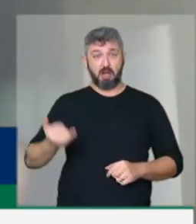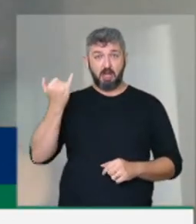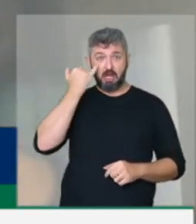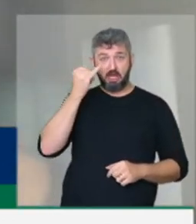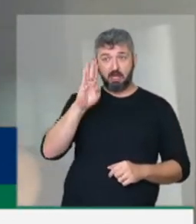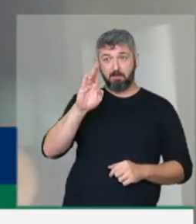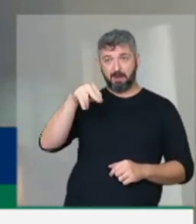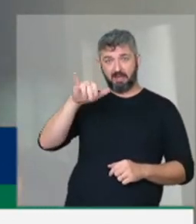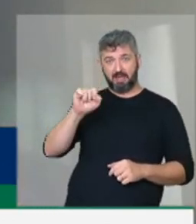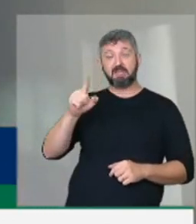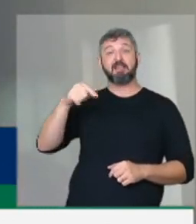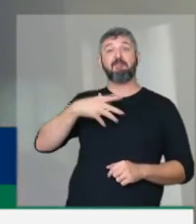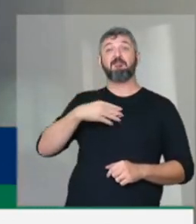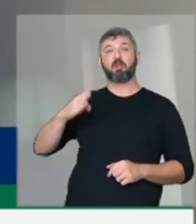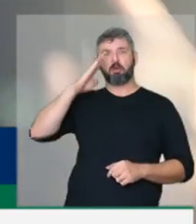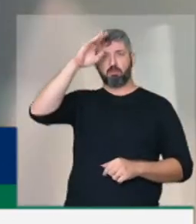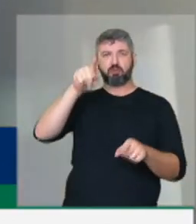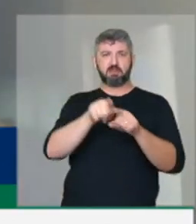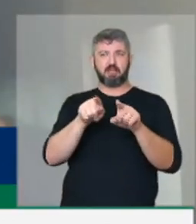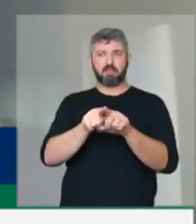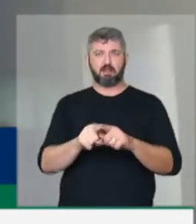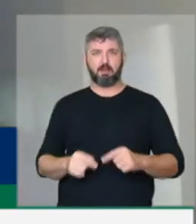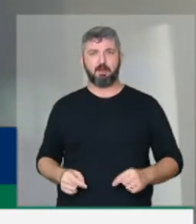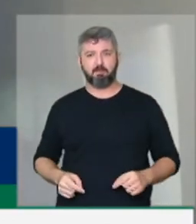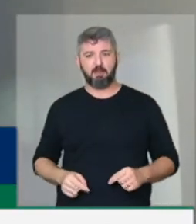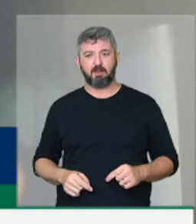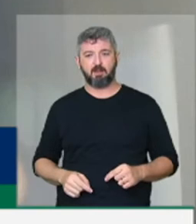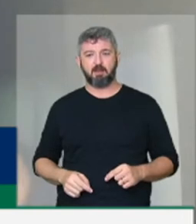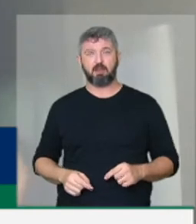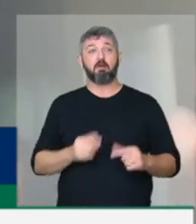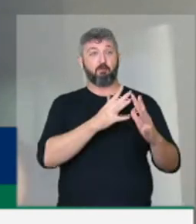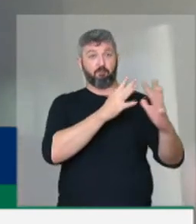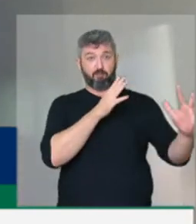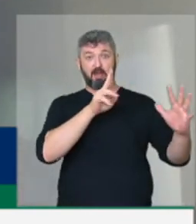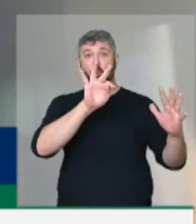TAMBÉM FILHOTE DE BOLSONARO TAMBÉM COM FILAS EM UTIS DESPEJOU MORADORES DAS SUAS